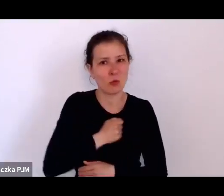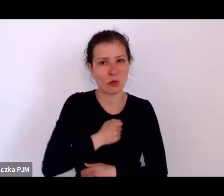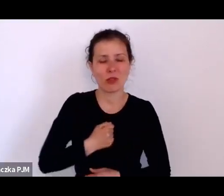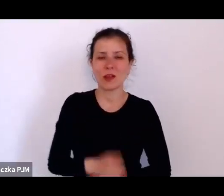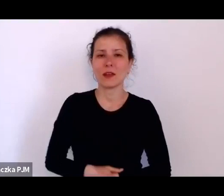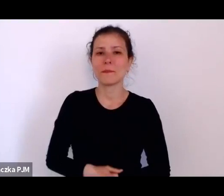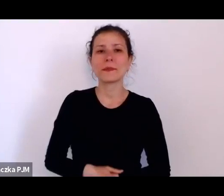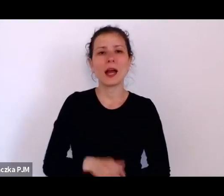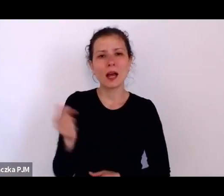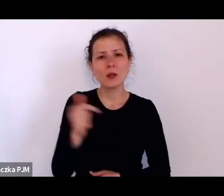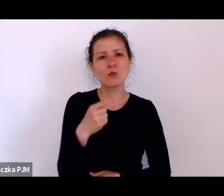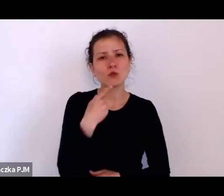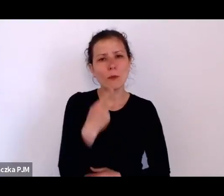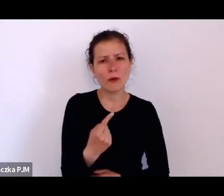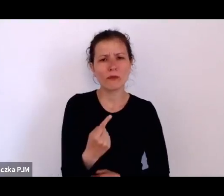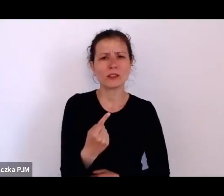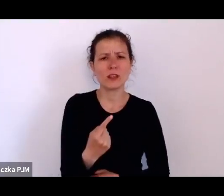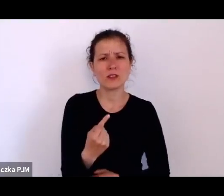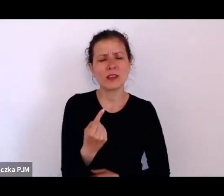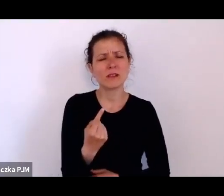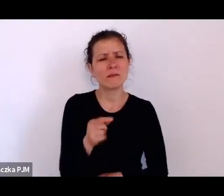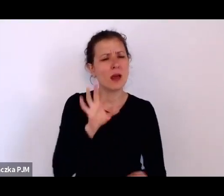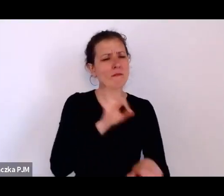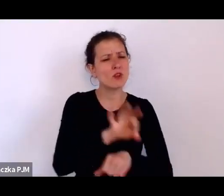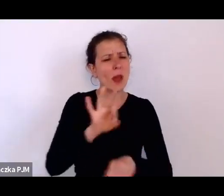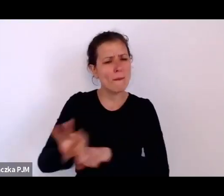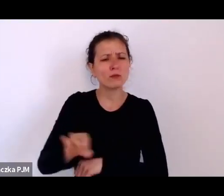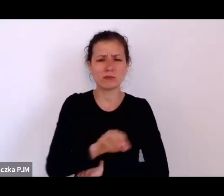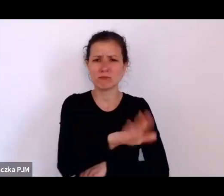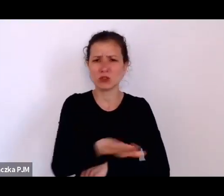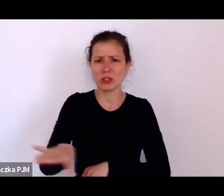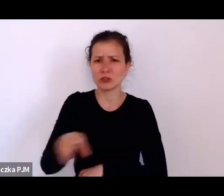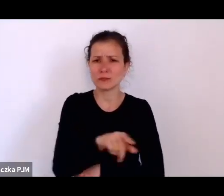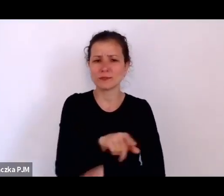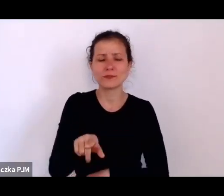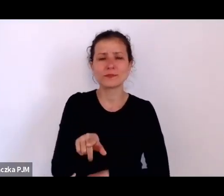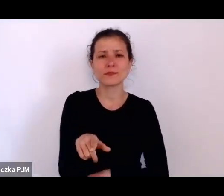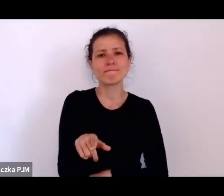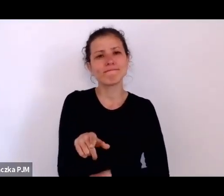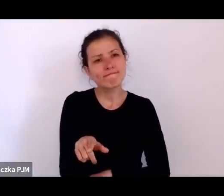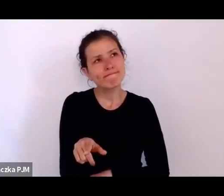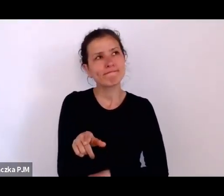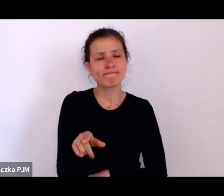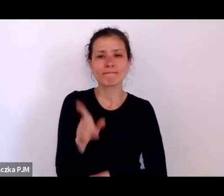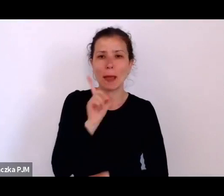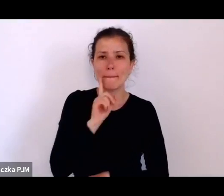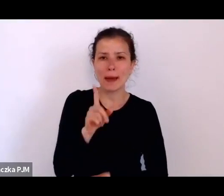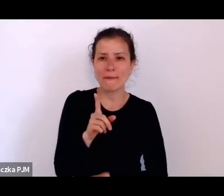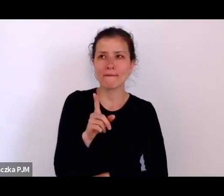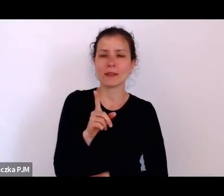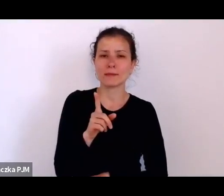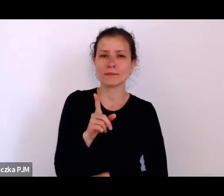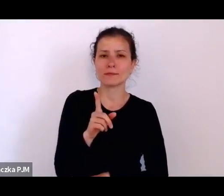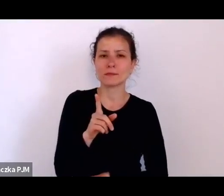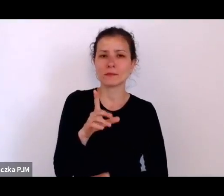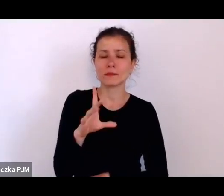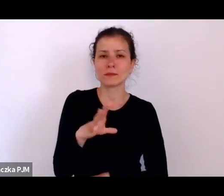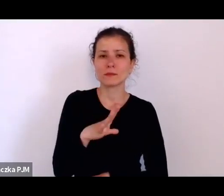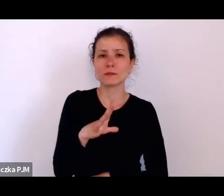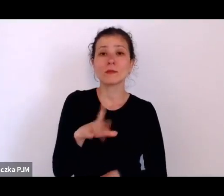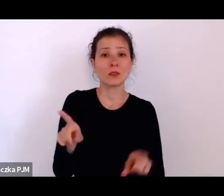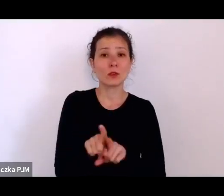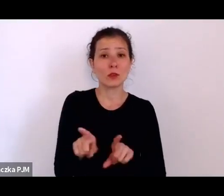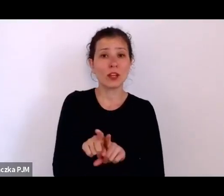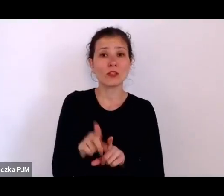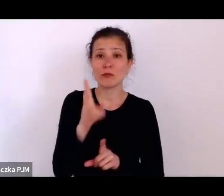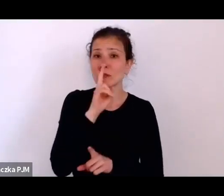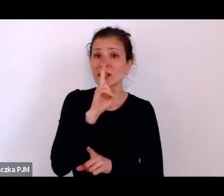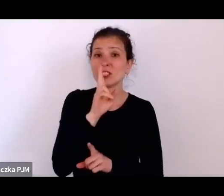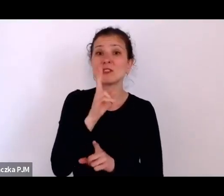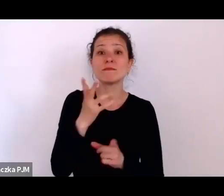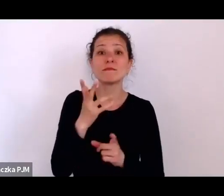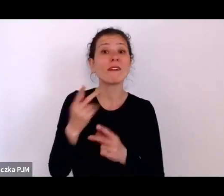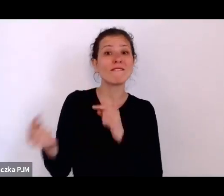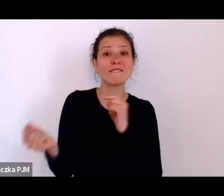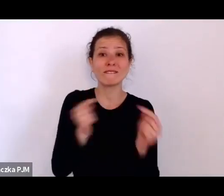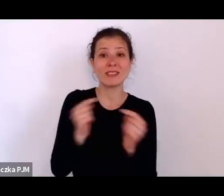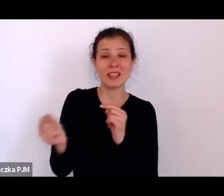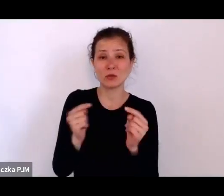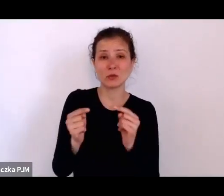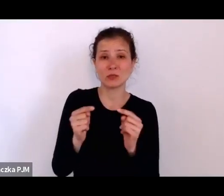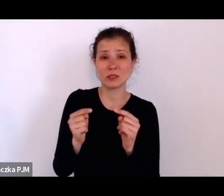z tą przemocą wobec dzieci to faktycznie też się ujawnia, np. dyskusją, która wybuchła w autonomii śląskiej